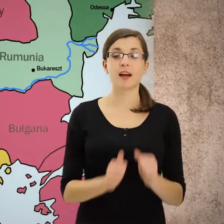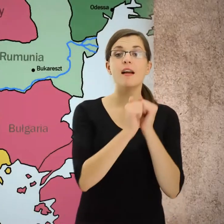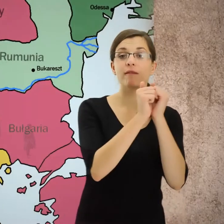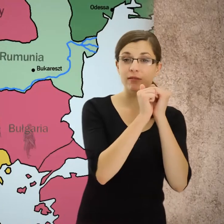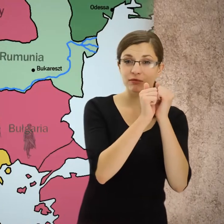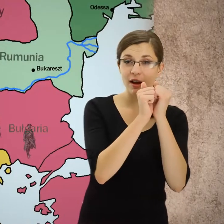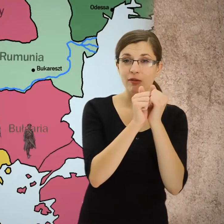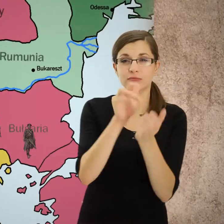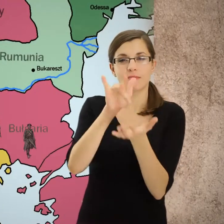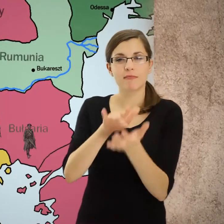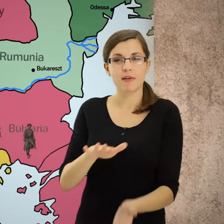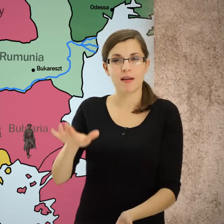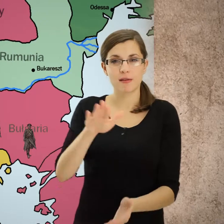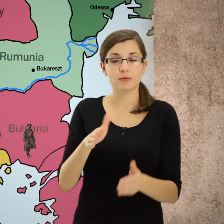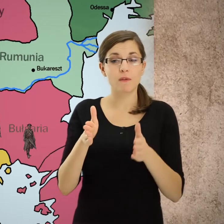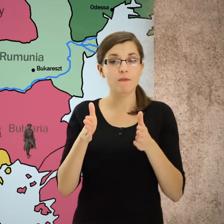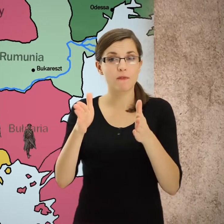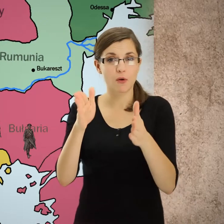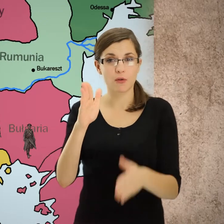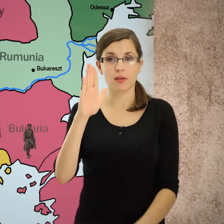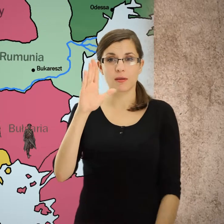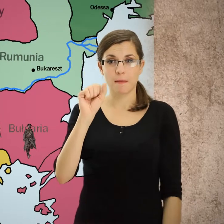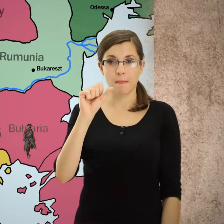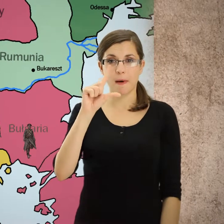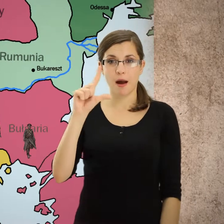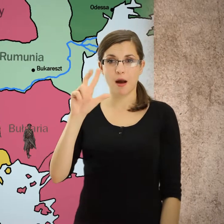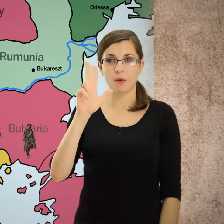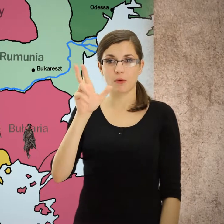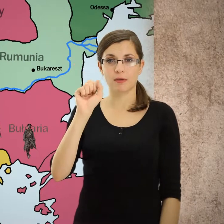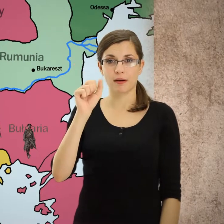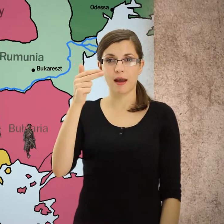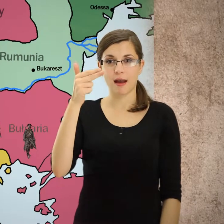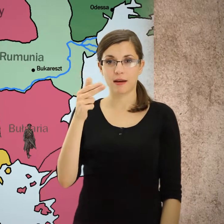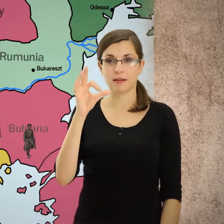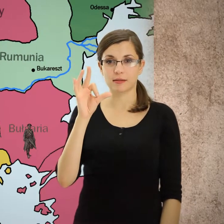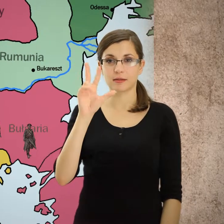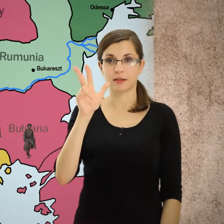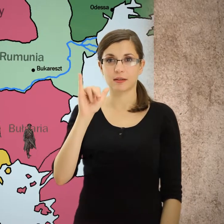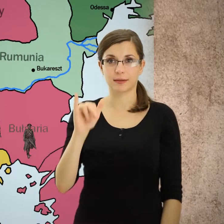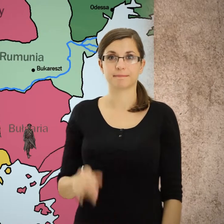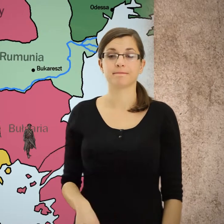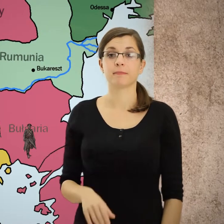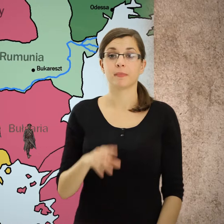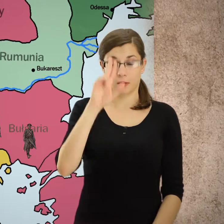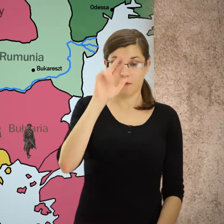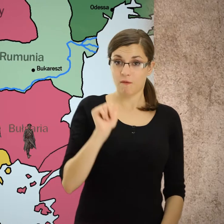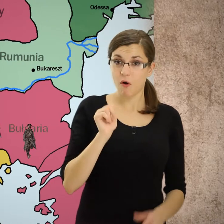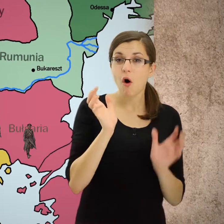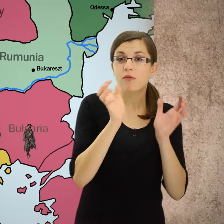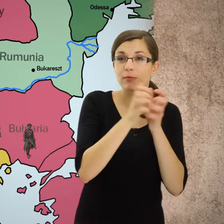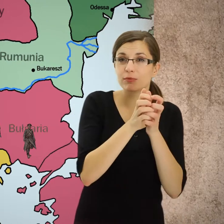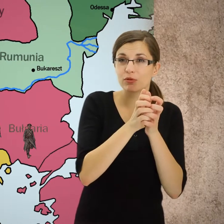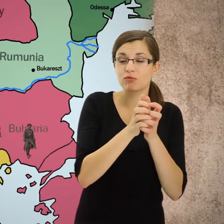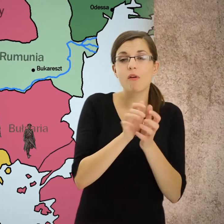Na froncie bałkańskim wojska sprzymierzonych rozpoczęły we wrześniu